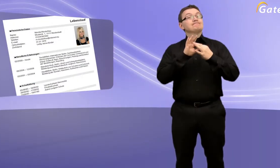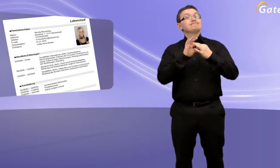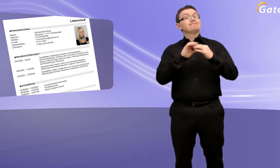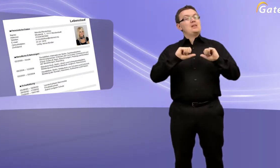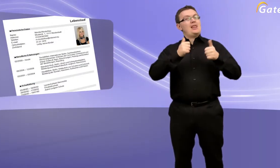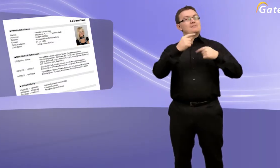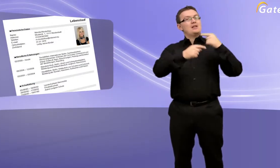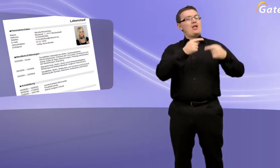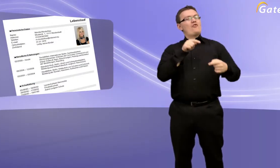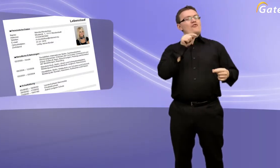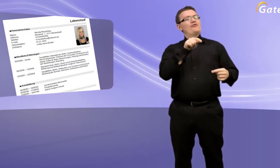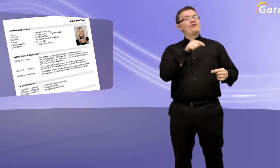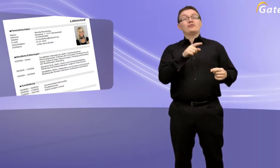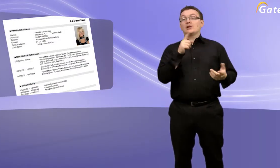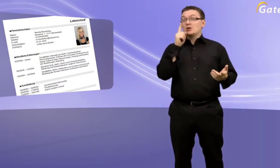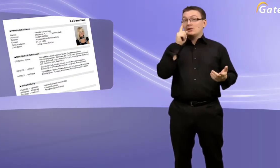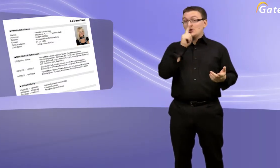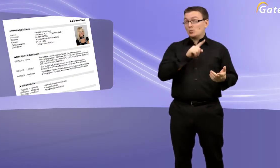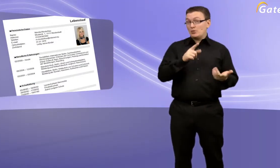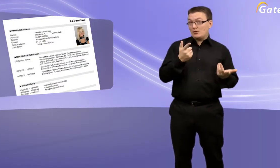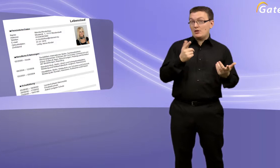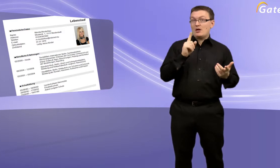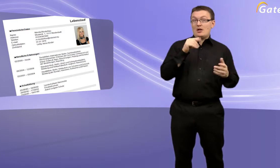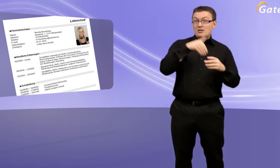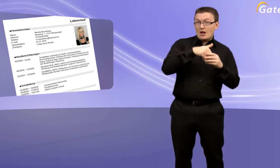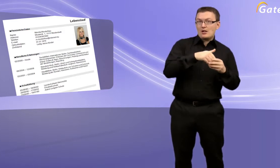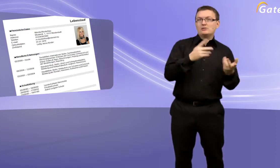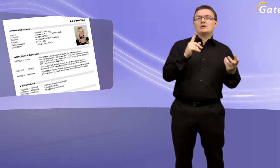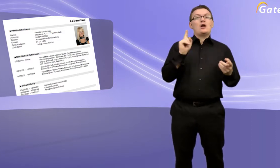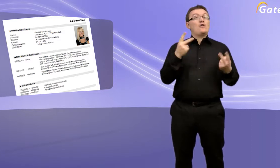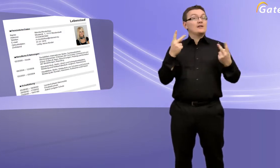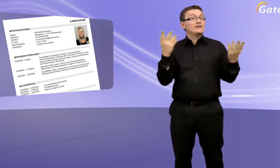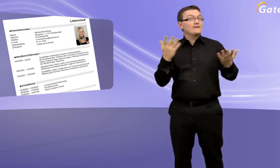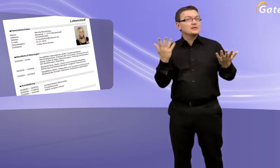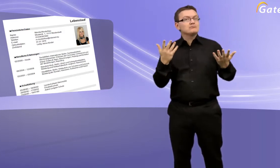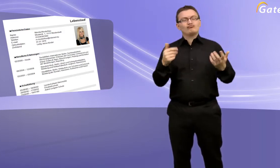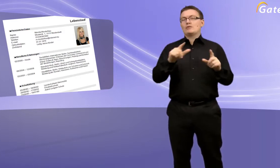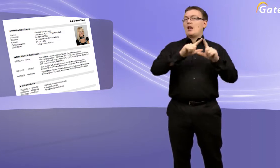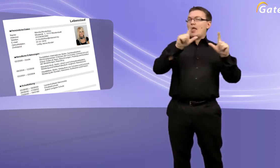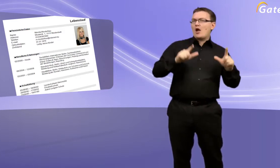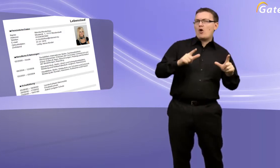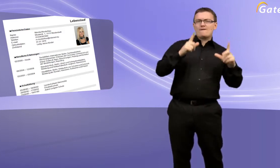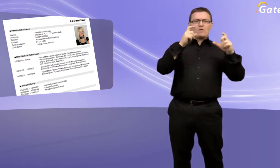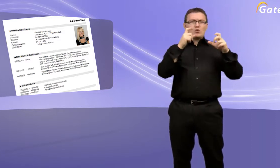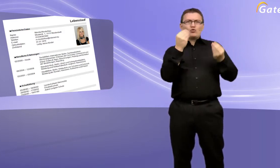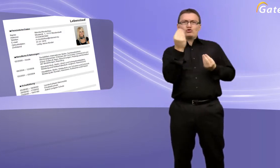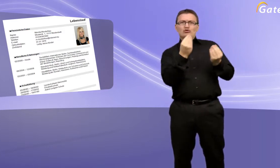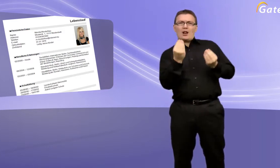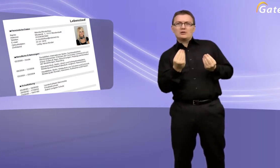Neben dem Inhalt eines Lebenslaufs ist auch das Layout, das Foto und die Gestaltung wichtig.